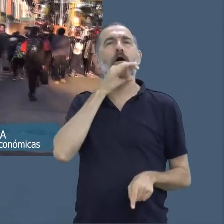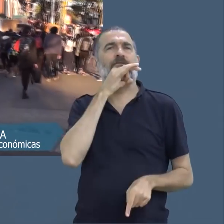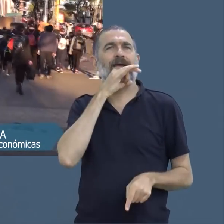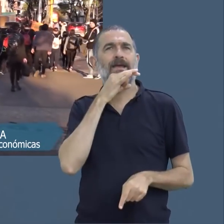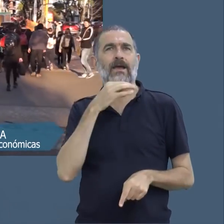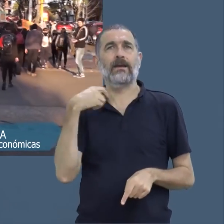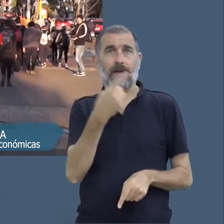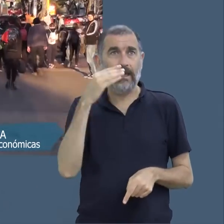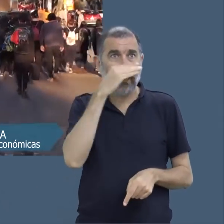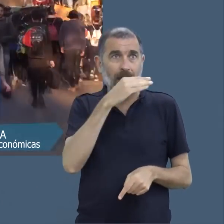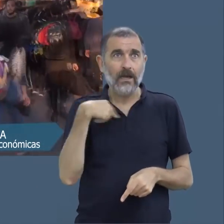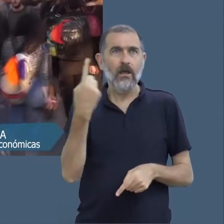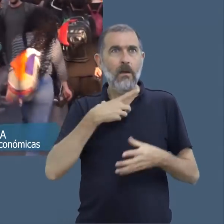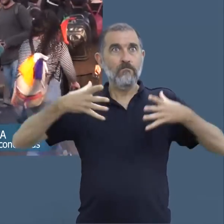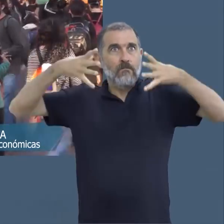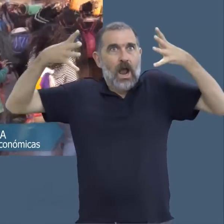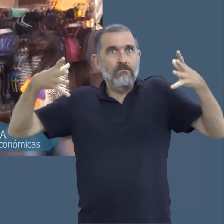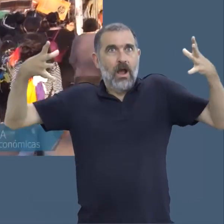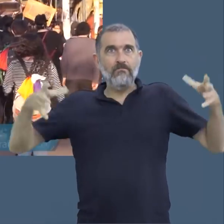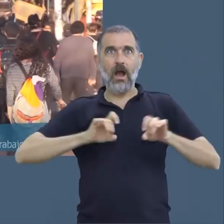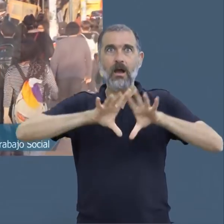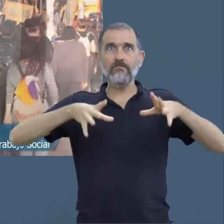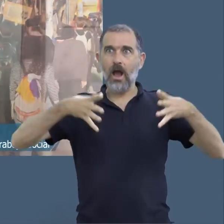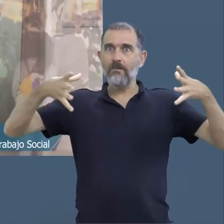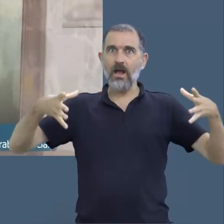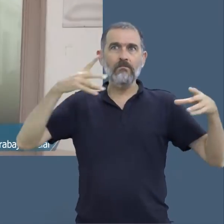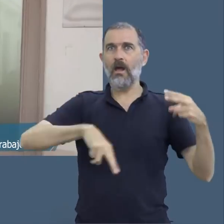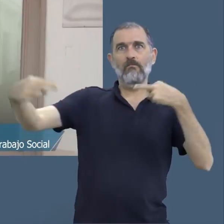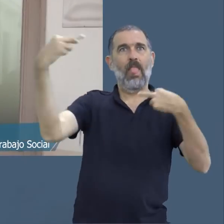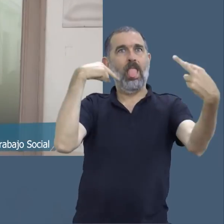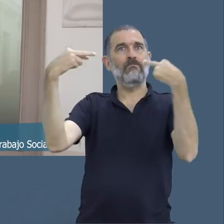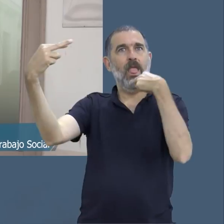contagiando mas estudiantes y visibilizamos más, no solo somos la facultad de Trabajo